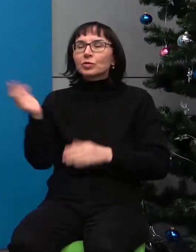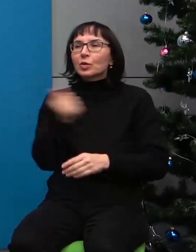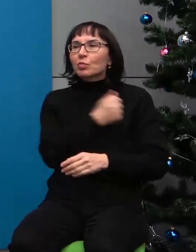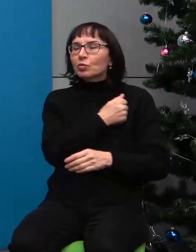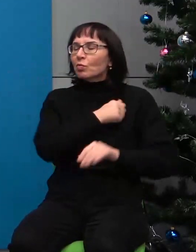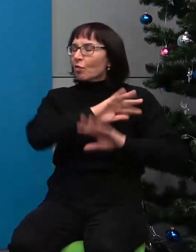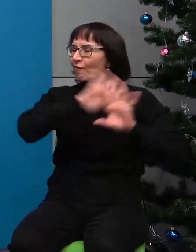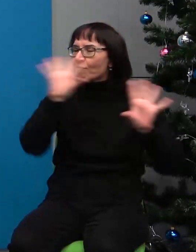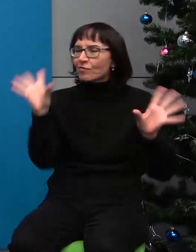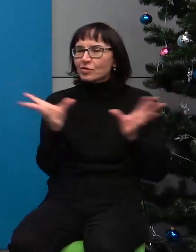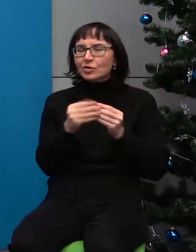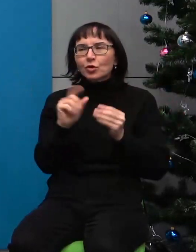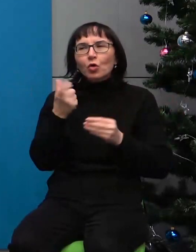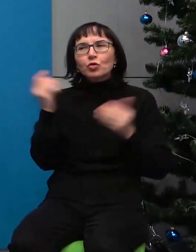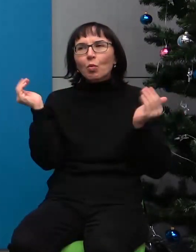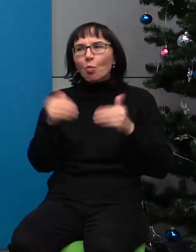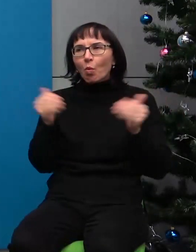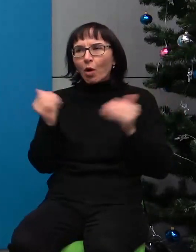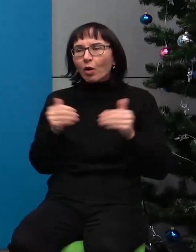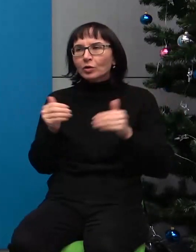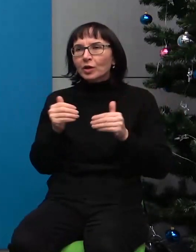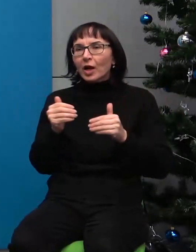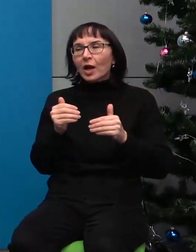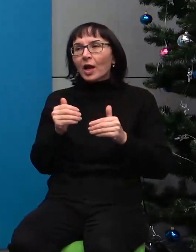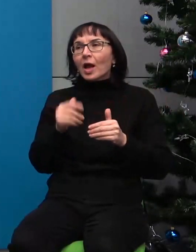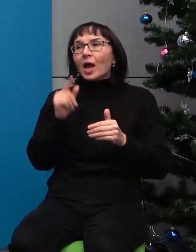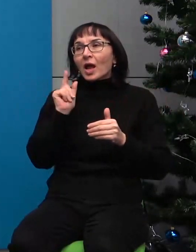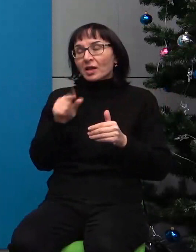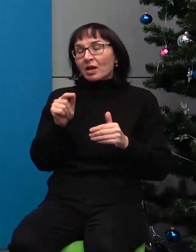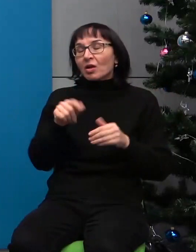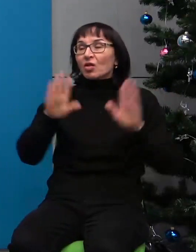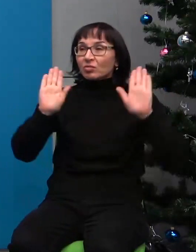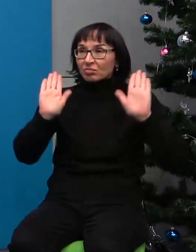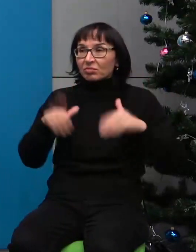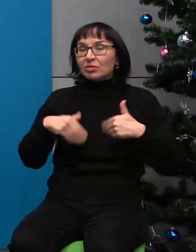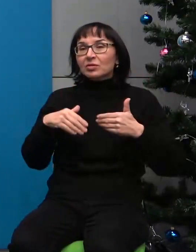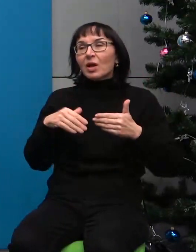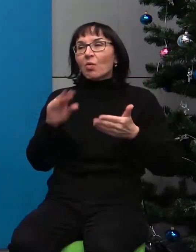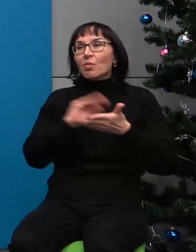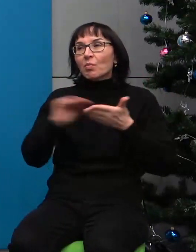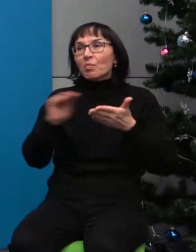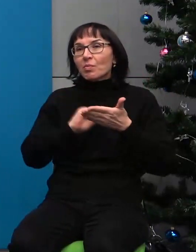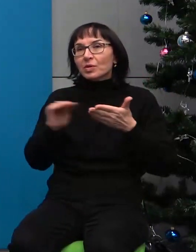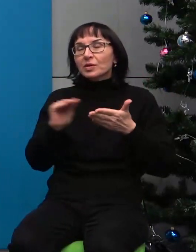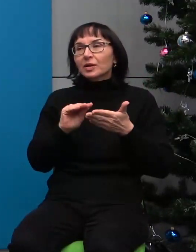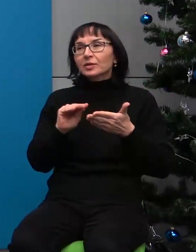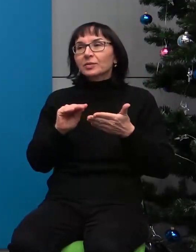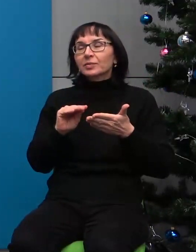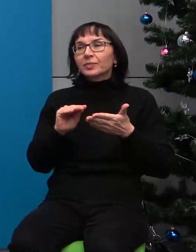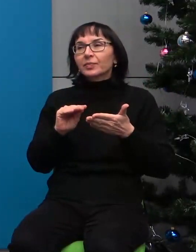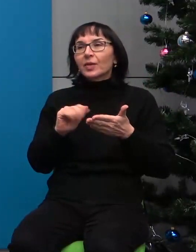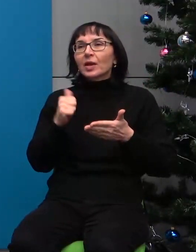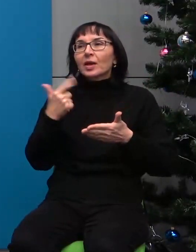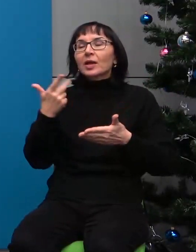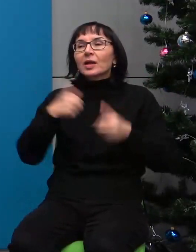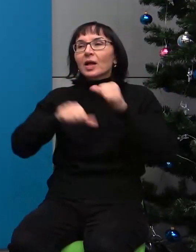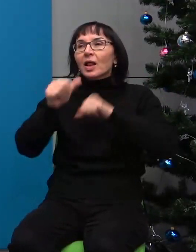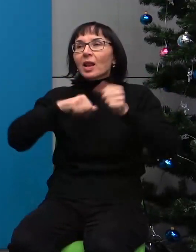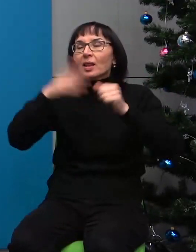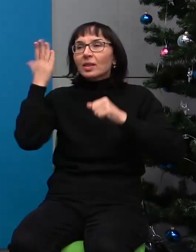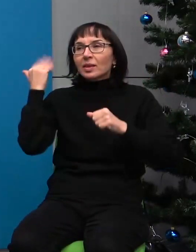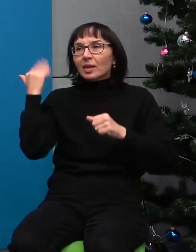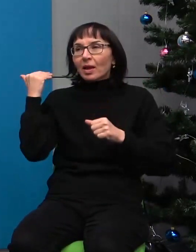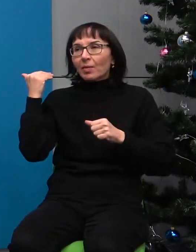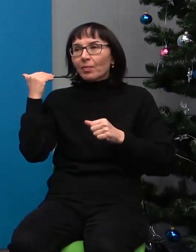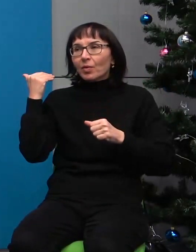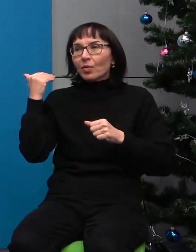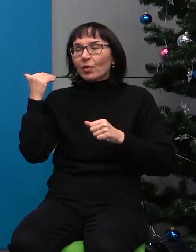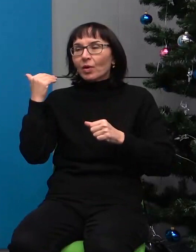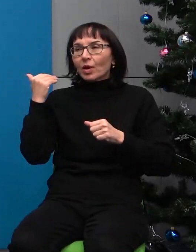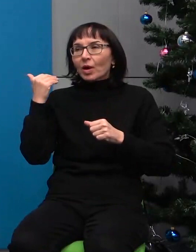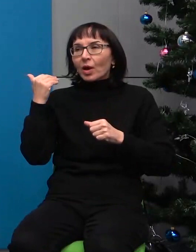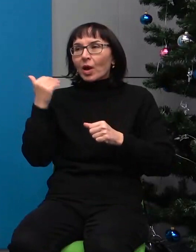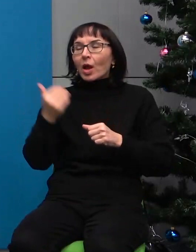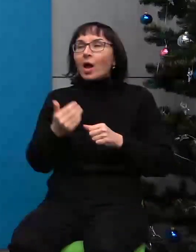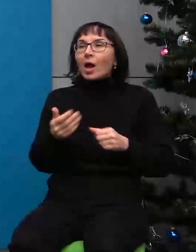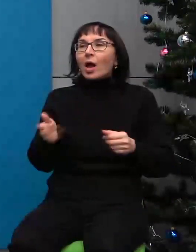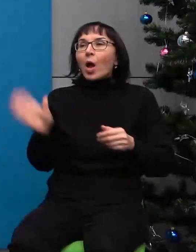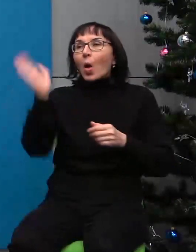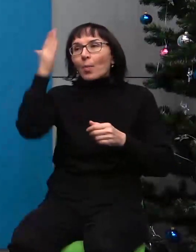I tak się, w cudzysłowie, złożyło, że zostałem pisarzem kilka lat temu. Nasze drogi z Markiem się przecięły też lat temu kilka,